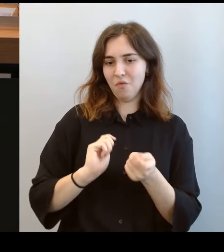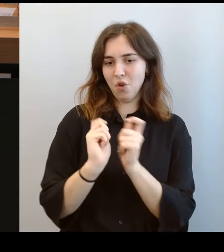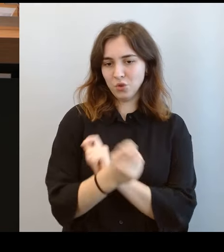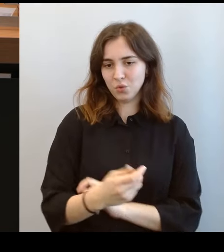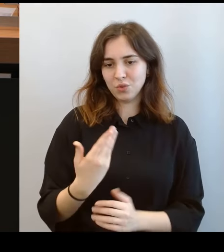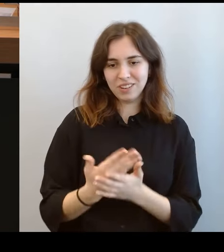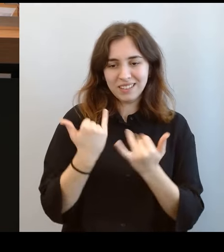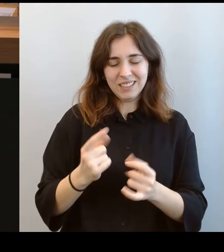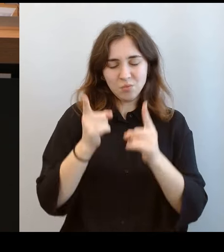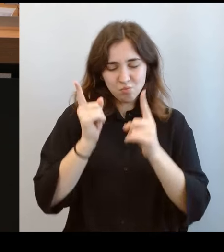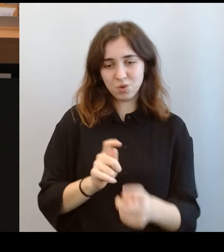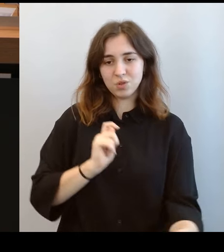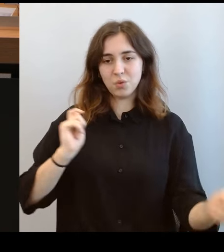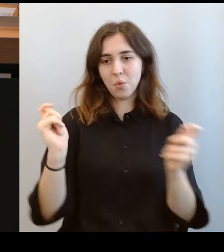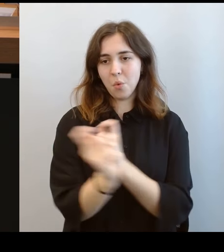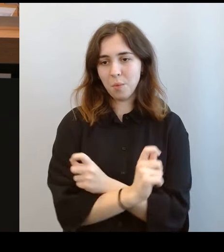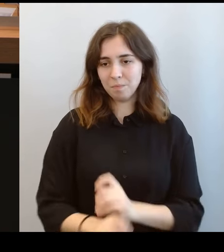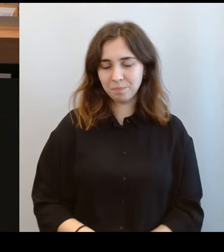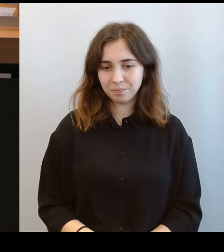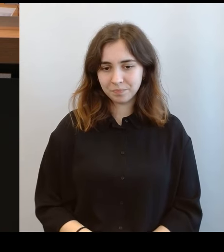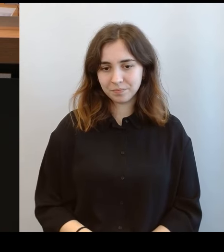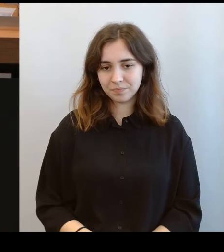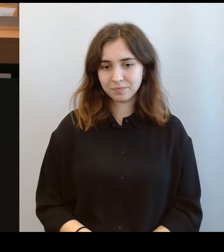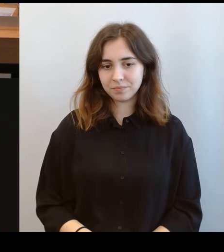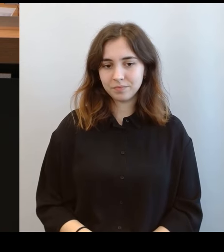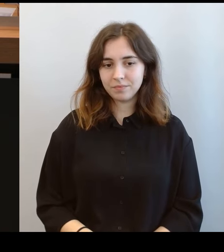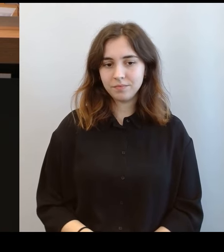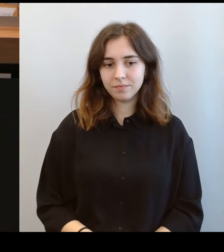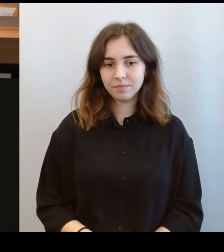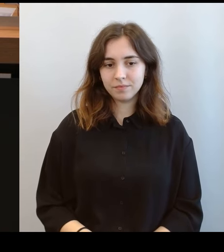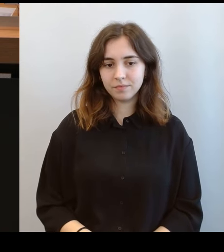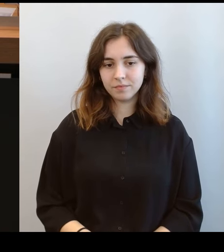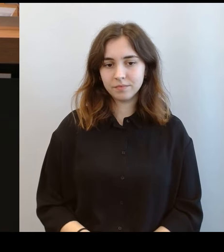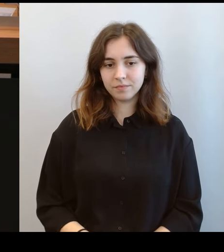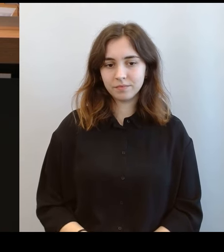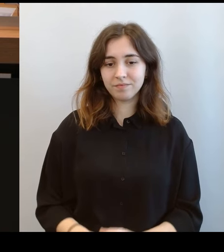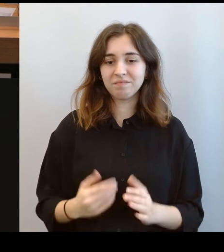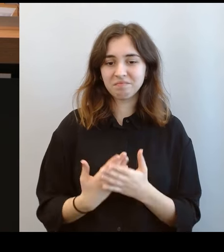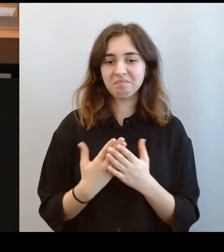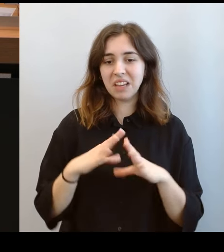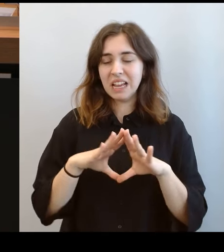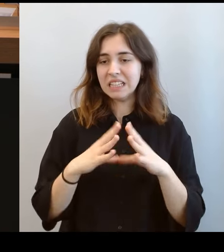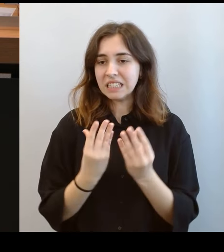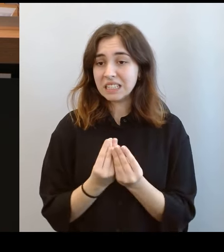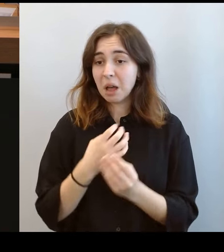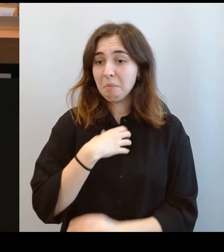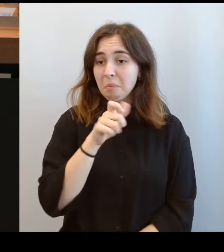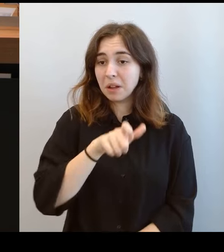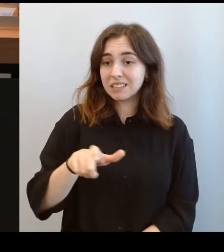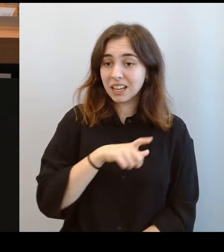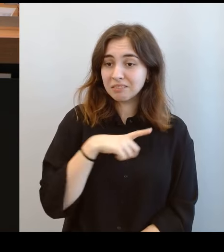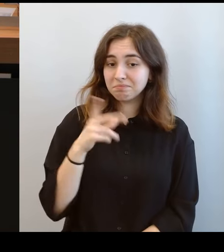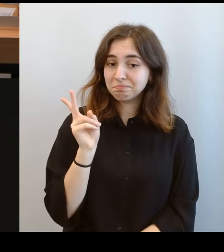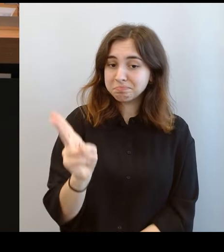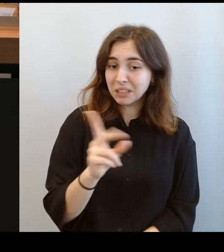Im Schnitt verbringen die Patientinnen und Patienten acht Jahre in diesem Krankenhaus. Das muss man auch noch wissen. Es geht also nicht darum eine kurze